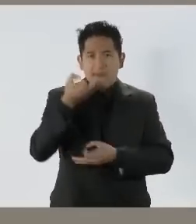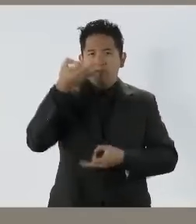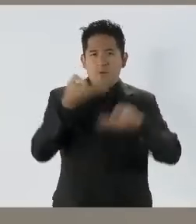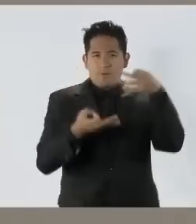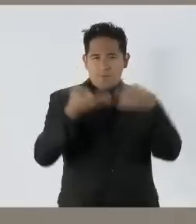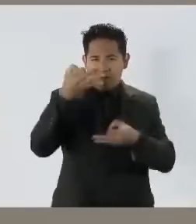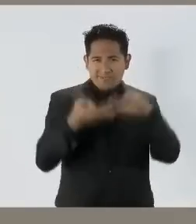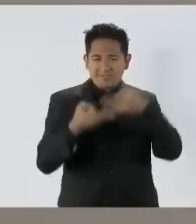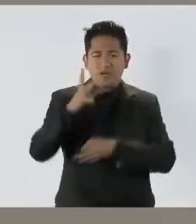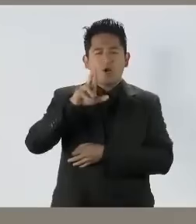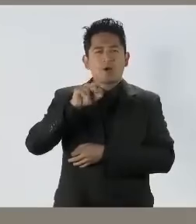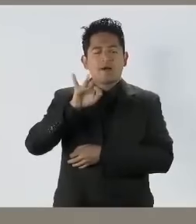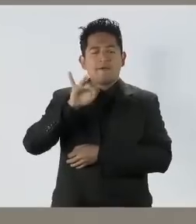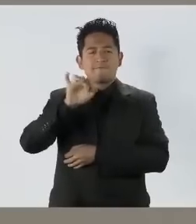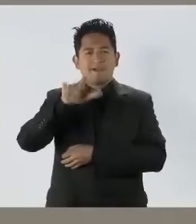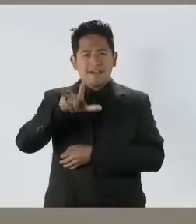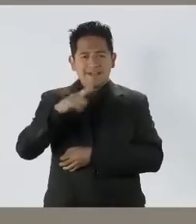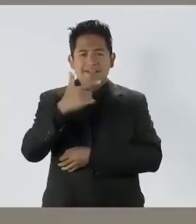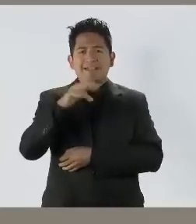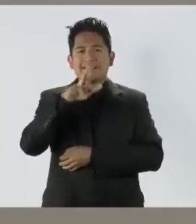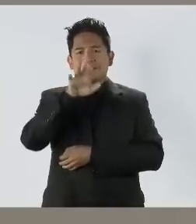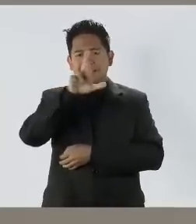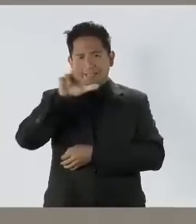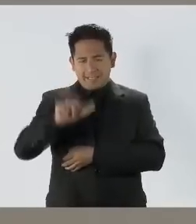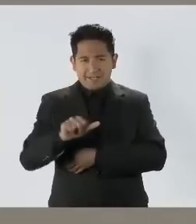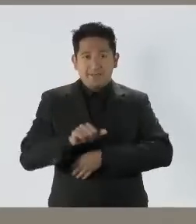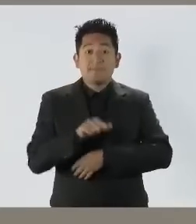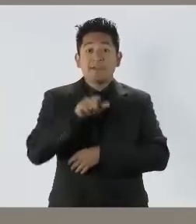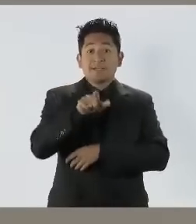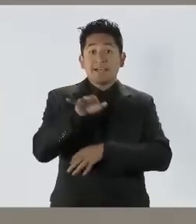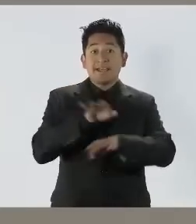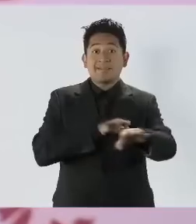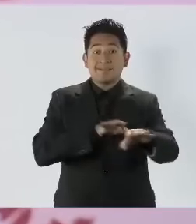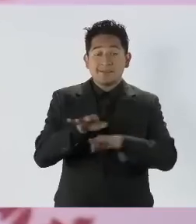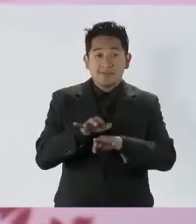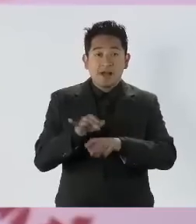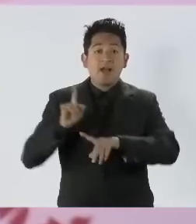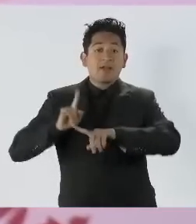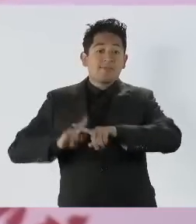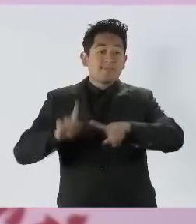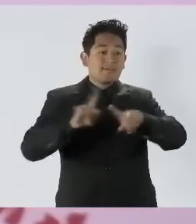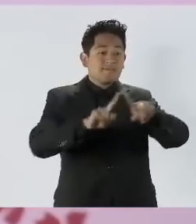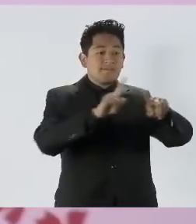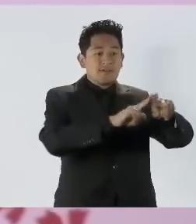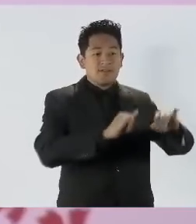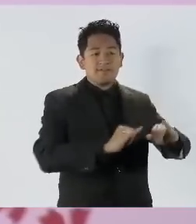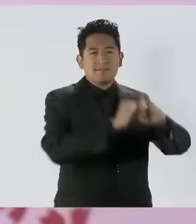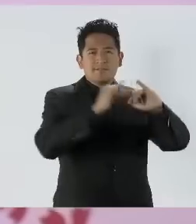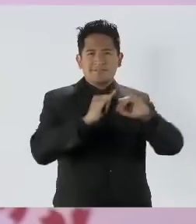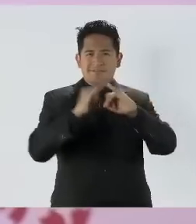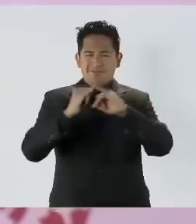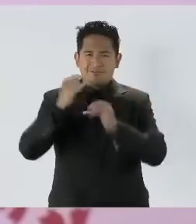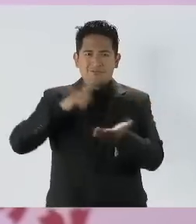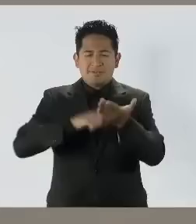raael guerra Álvarez quien trabaja con las instituciones de la ciudad para garantizar